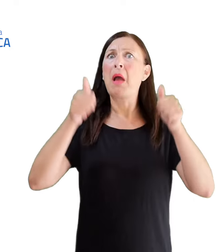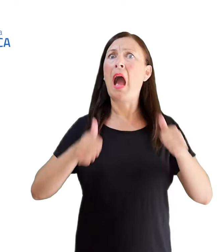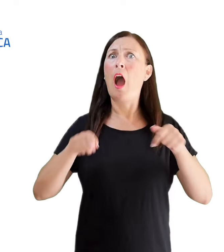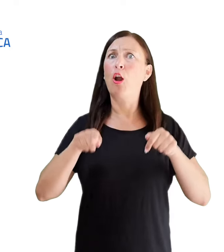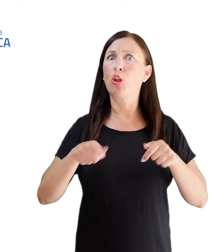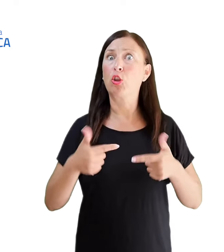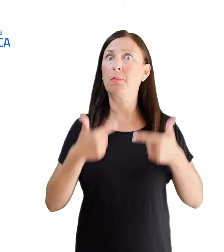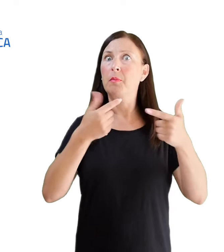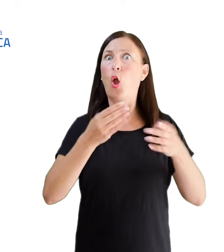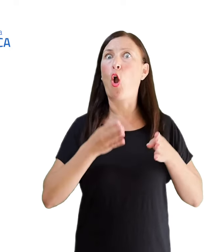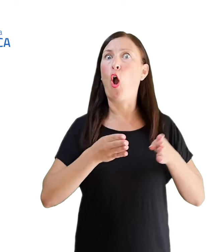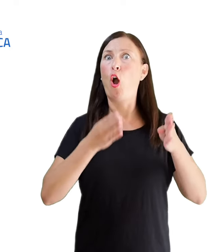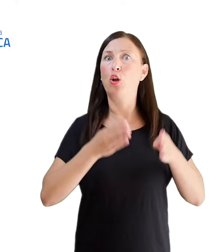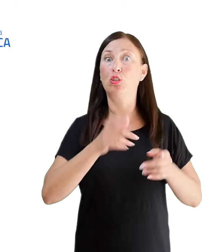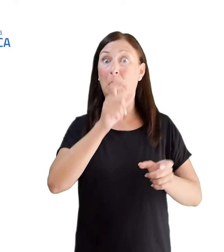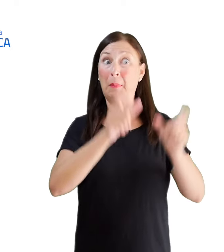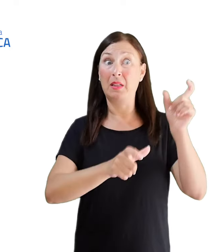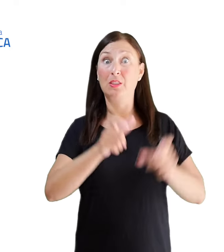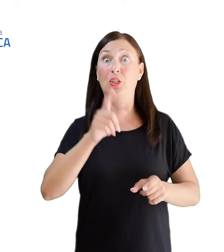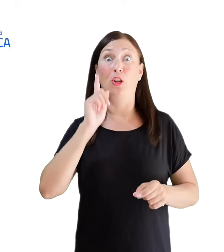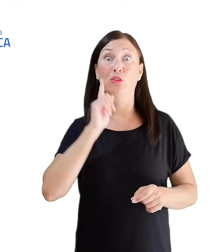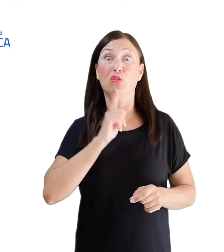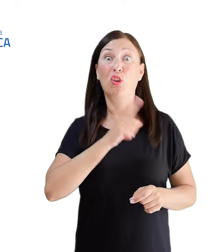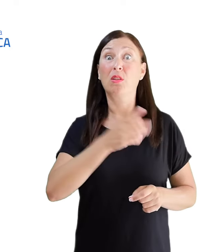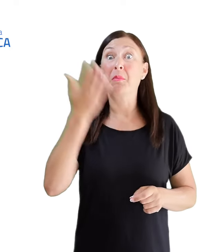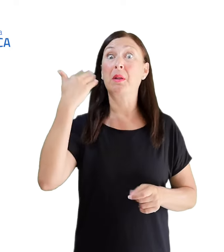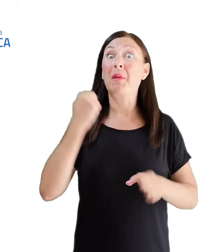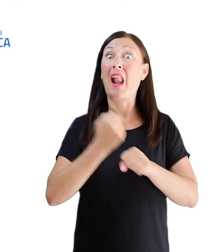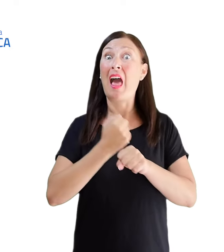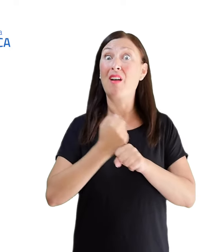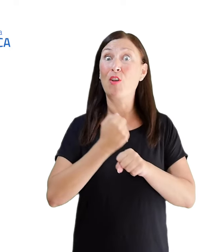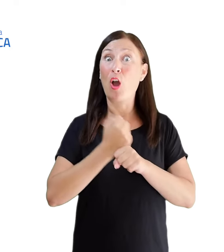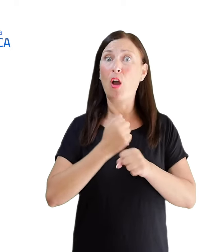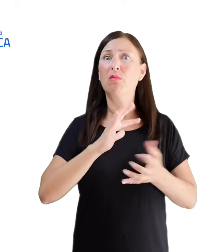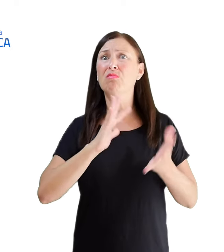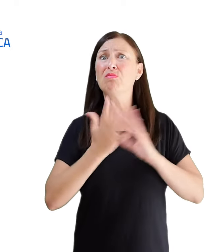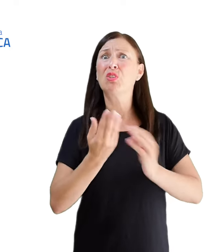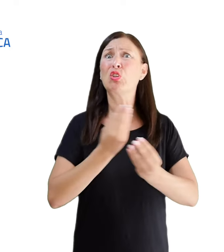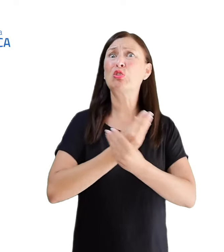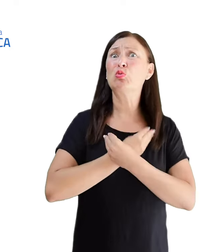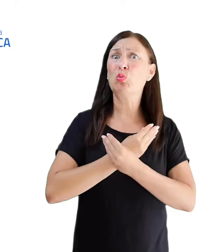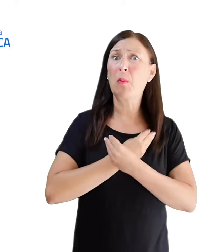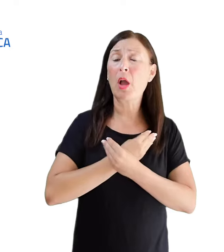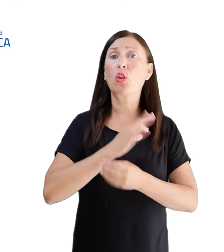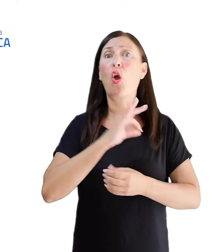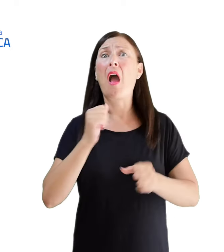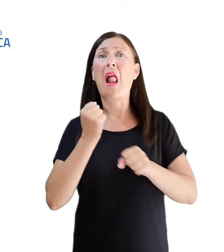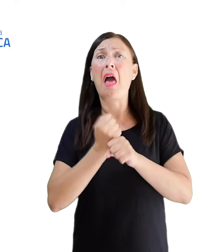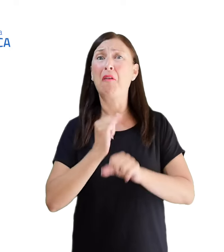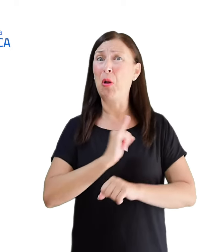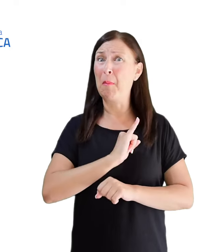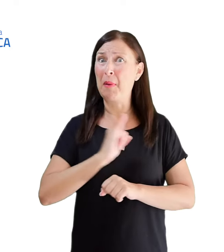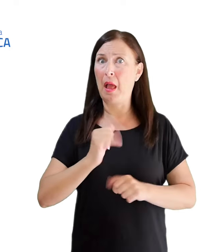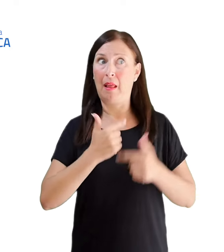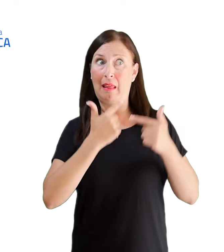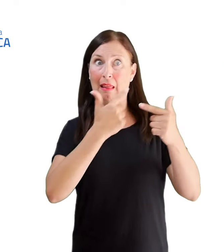con il presente Bando si propone di individuare, selezionare e formare persone sorde inoccupate/disoccupate e offrire loro la possibilità di accedere a una reale